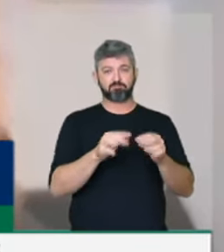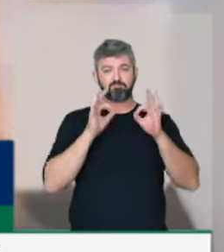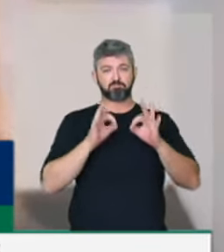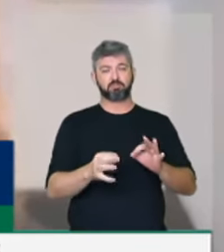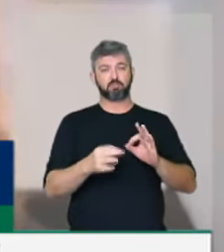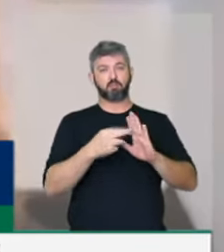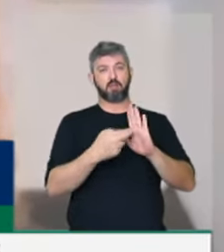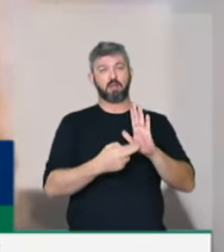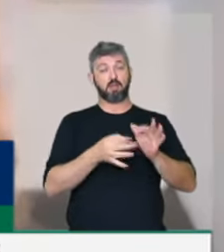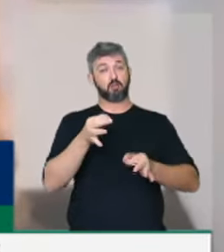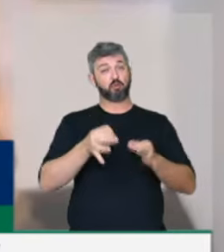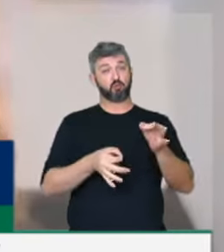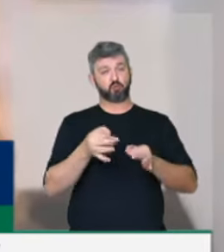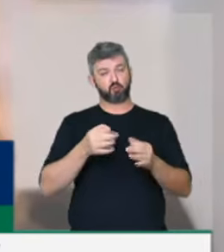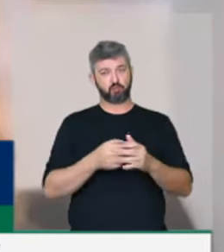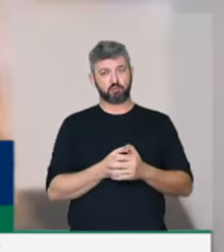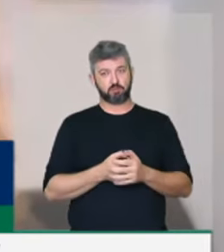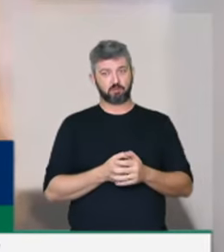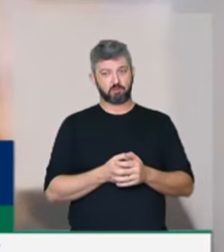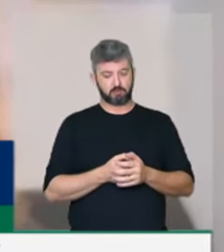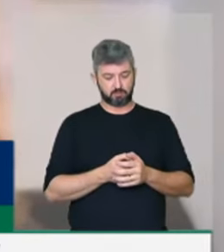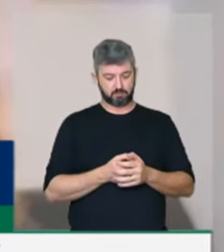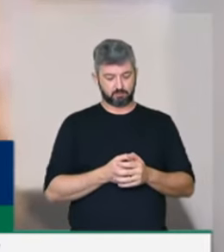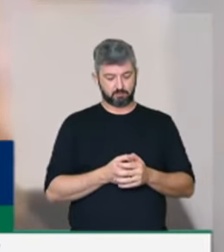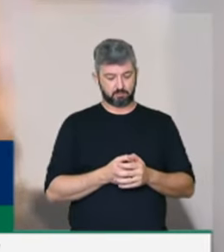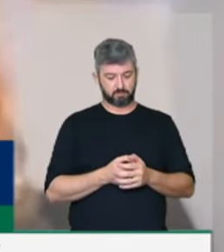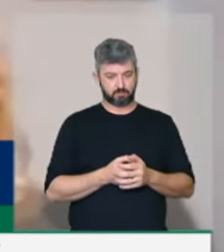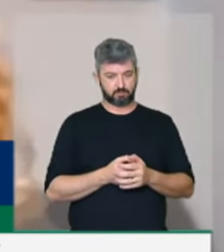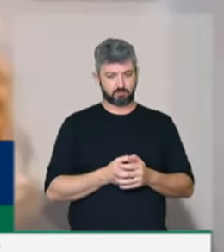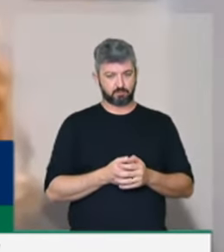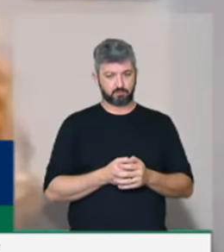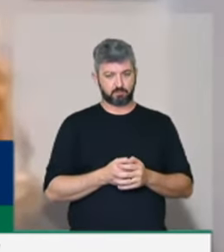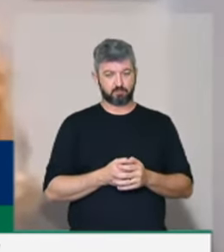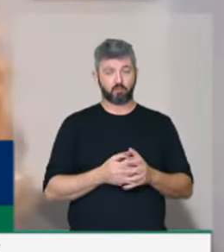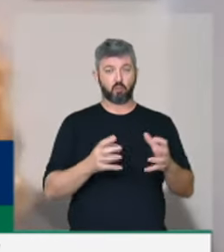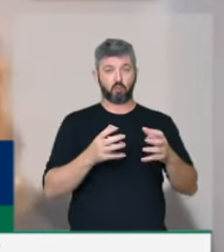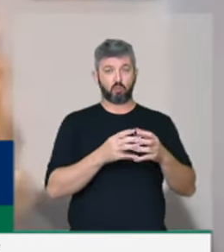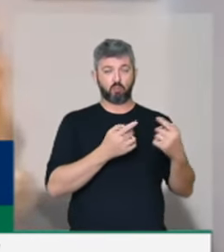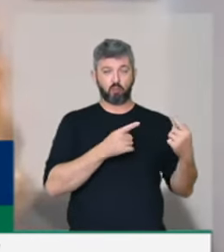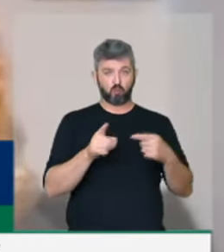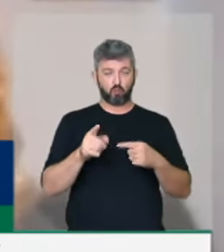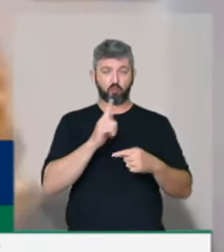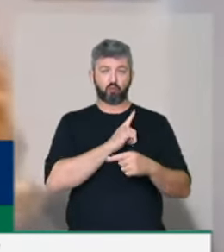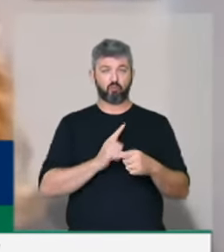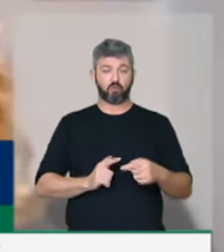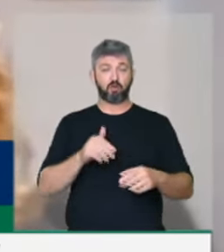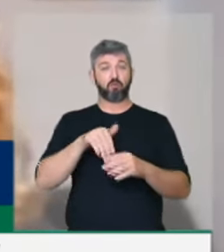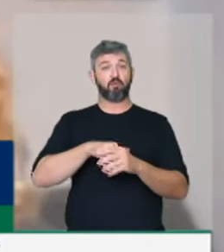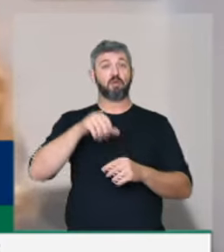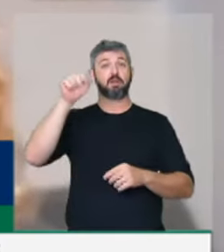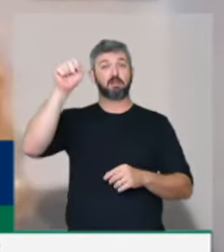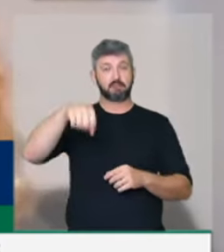POPULAÇÃO BRASILEIRA. A OPOSIÇÃO ORIENTA SIM CONSIDERADAS AS EMENDAS QUE A OPOSIÇÃO E OUTROS PARTIDOS APRESENTARAM. OBRIGADA, PRESIDENTE.